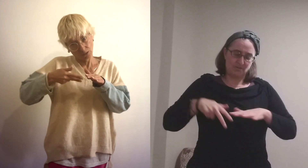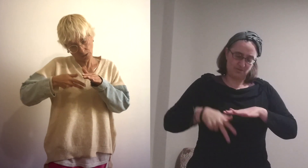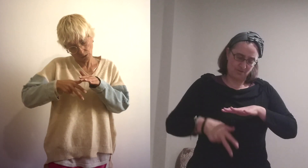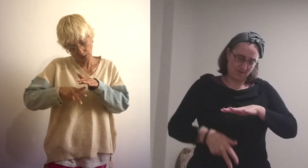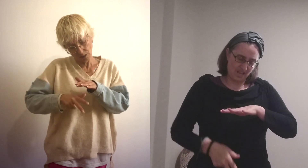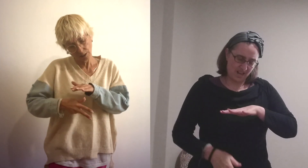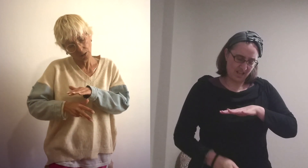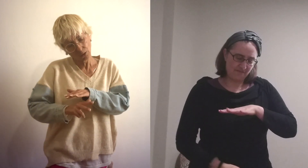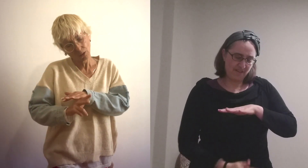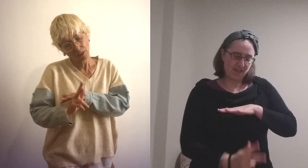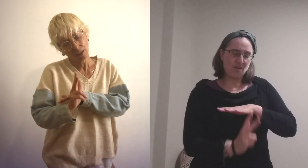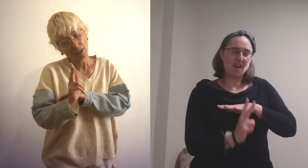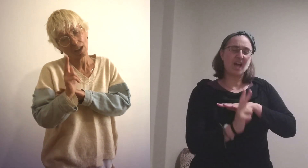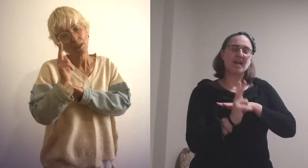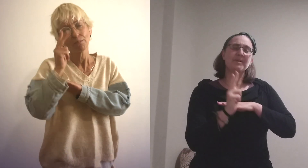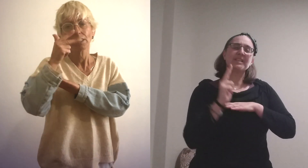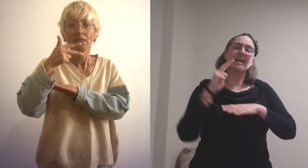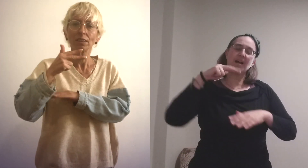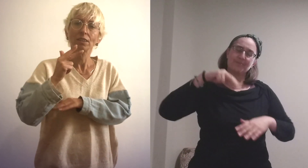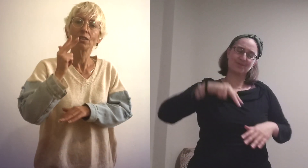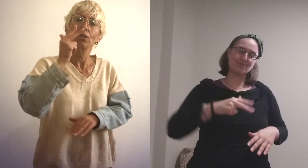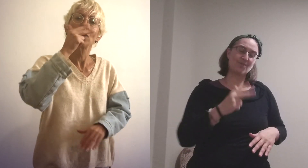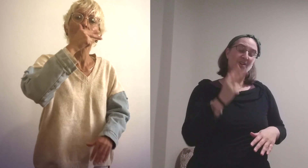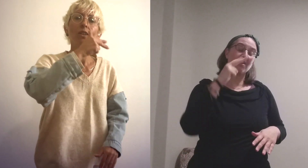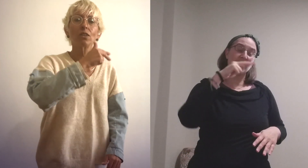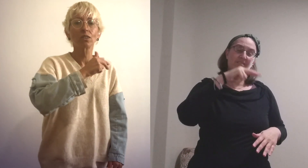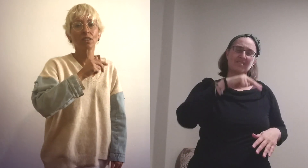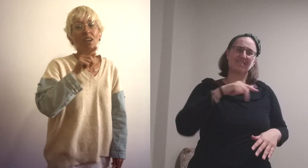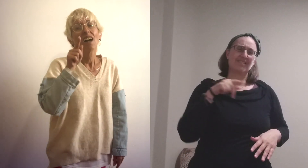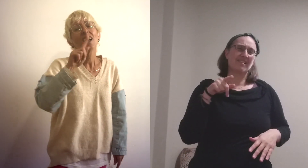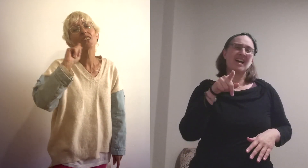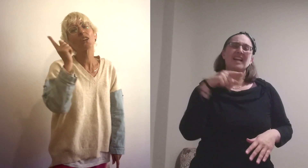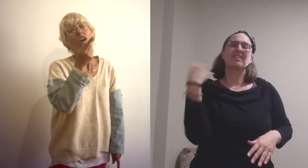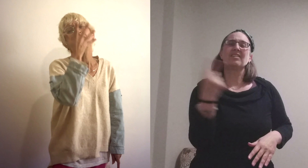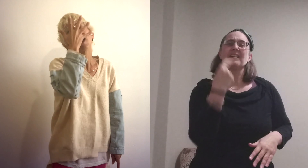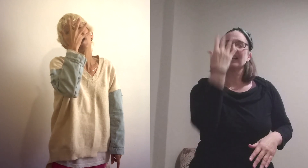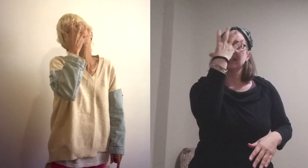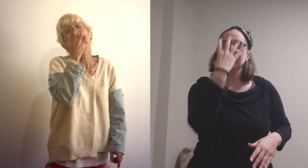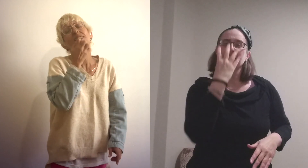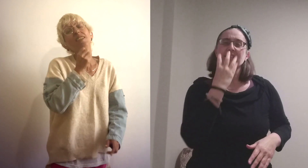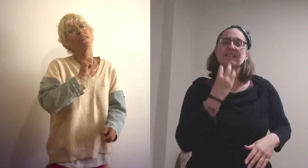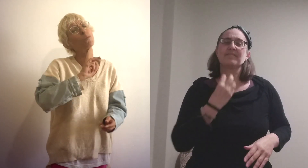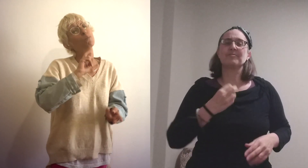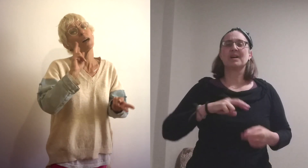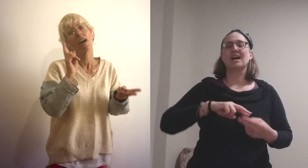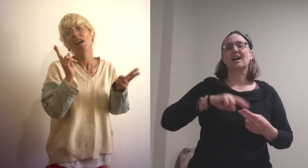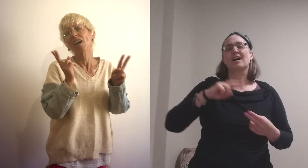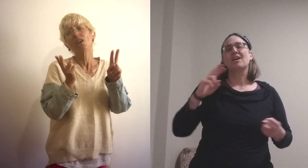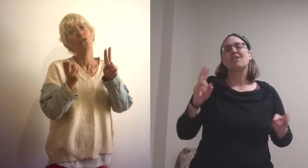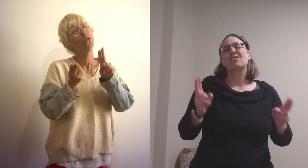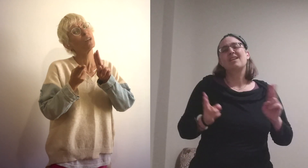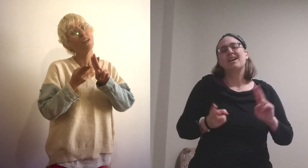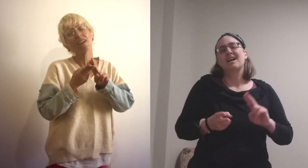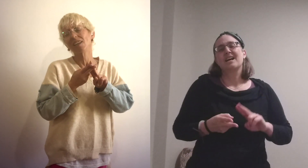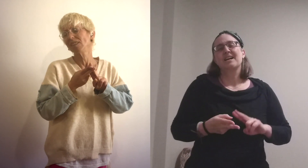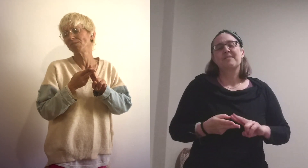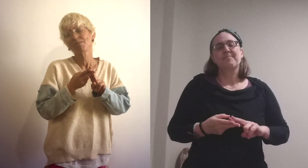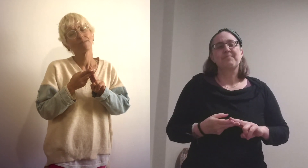צוללת ועולה מן המצולות את כל העצב בעולם